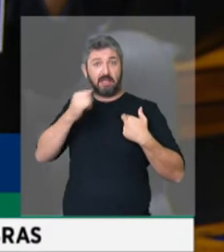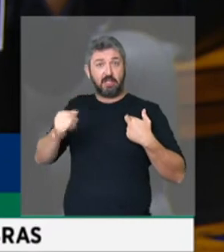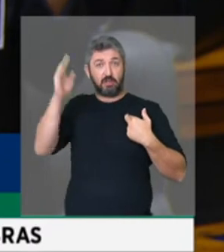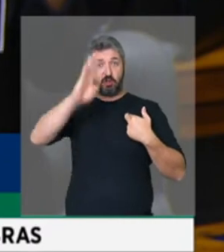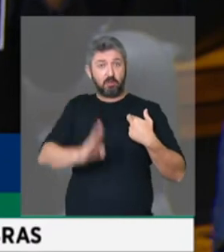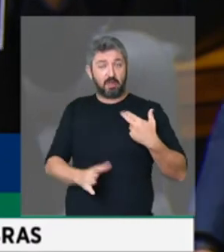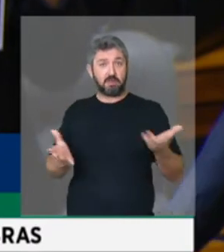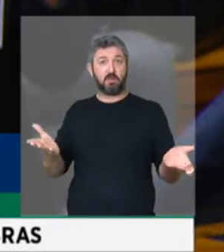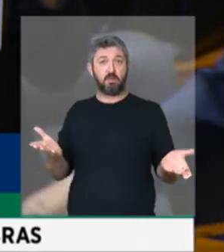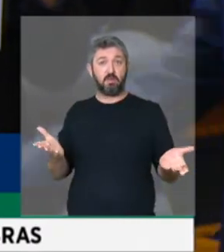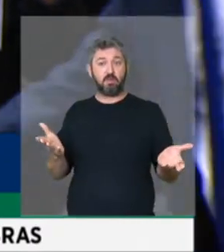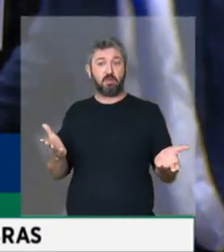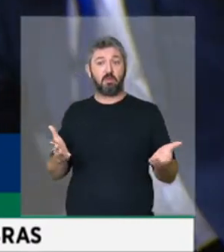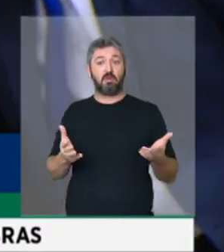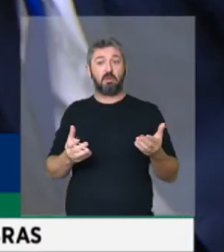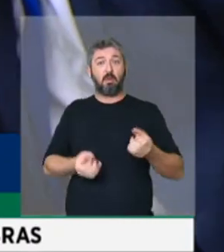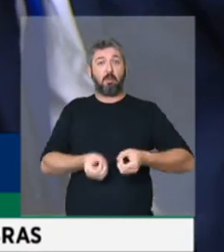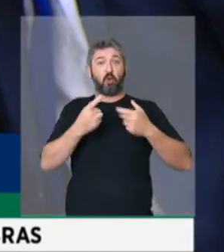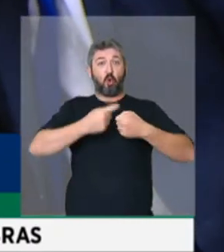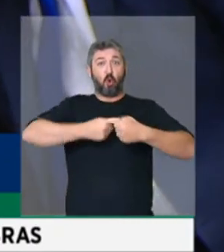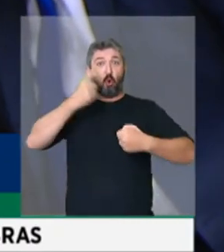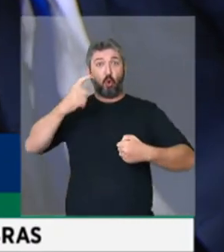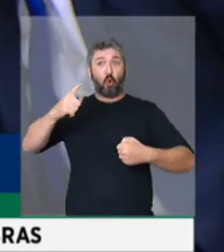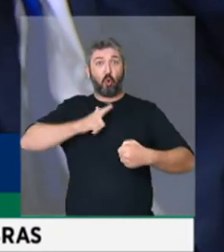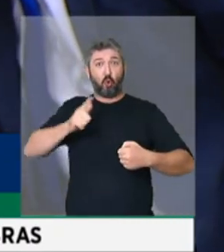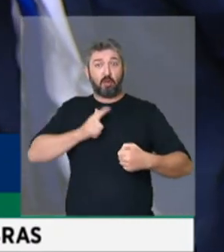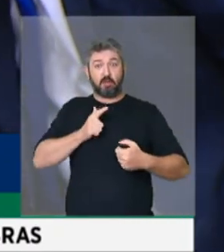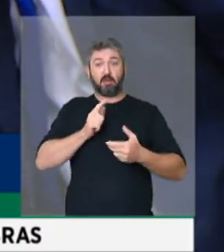QUE PRODUZ LUCRO E O INVESTIMENTO PODERIA VIR DO